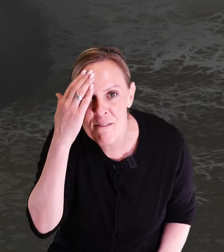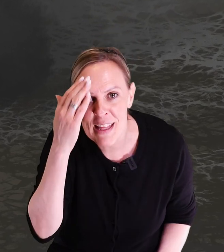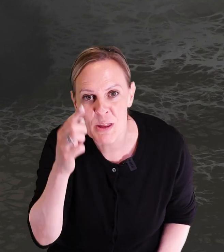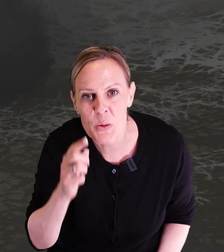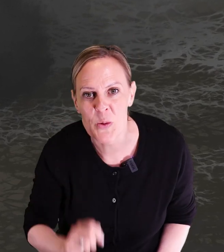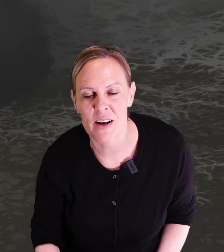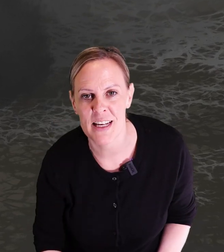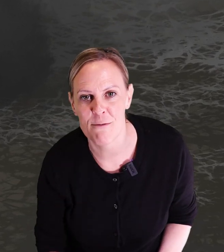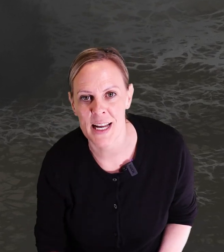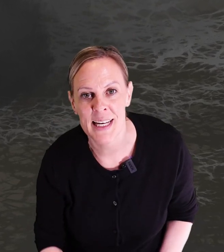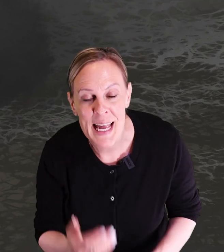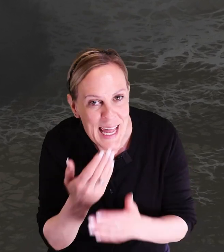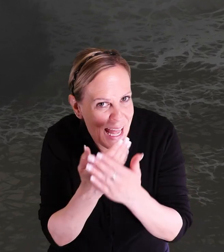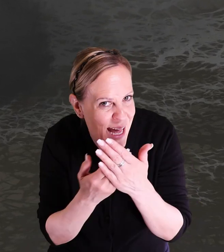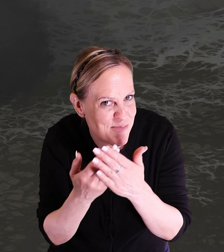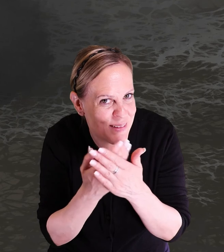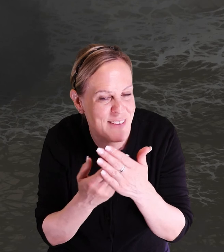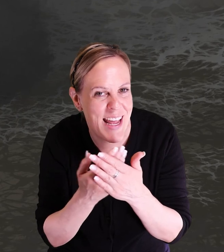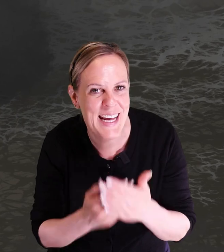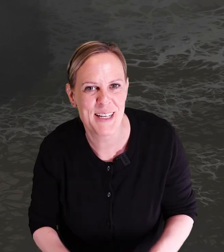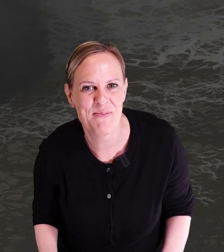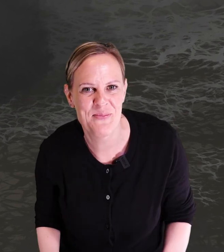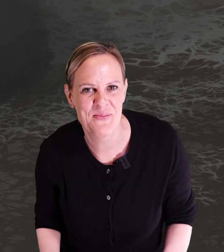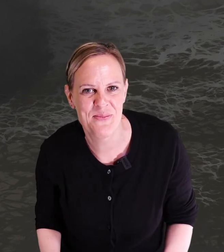vet du vad det är för en hemlig väg